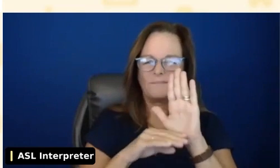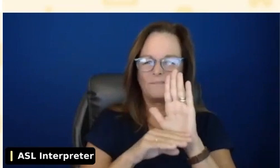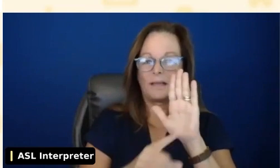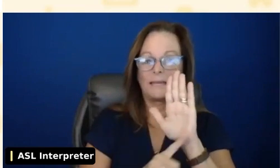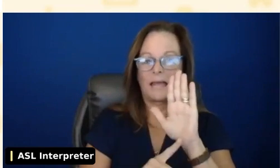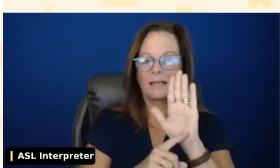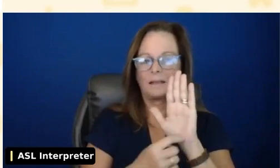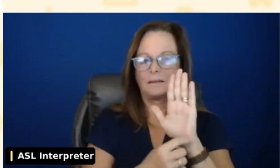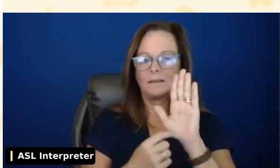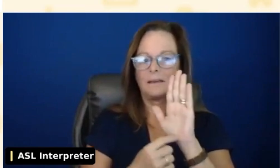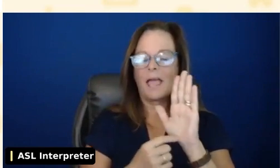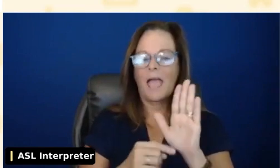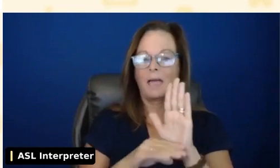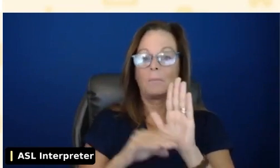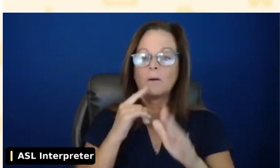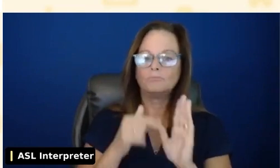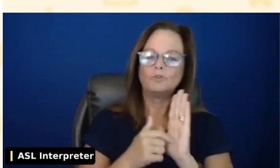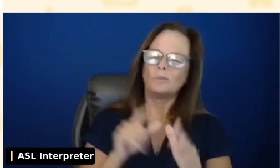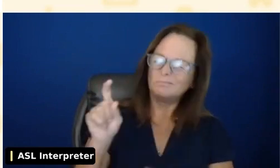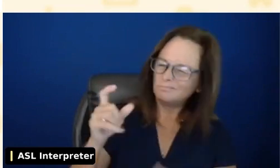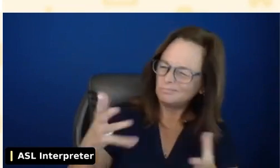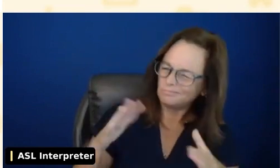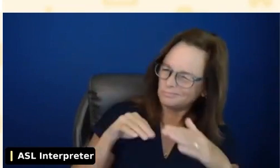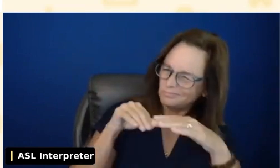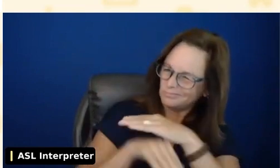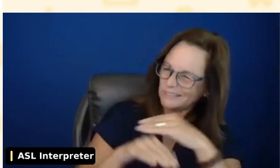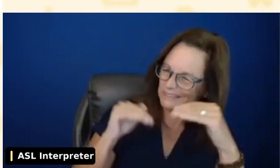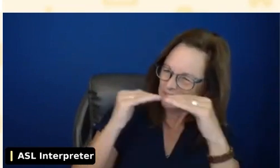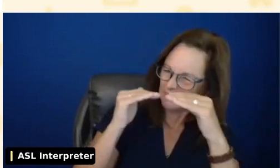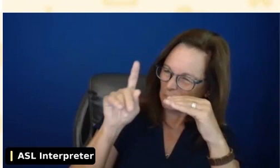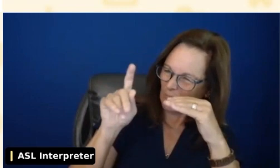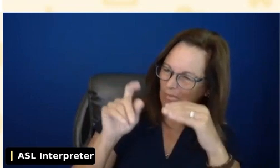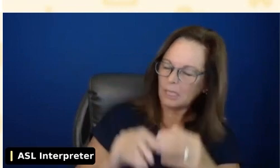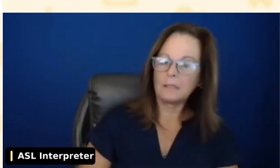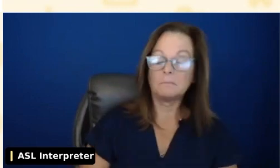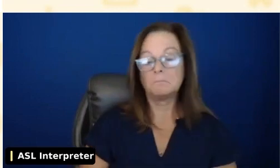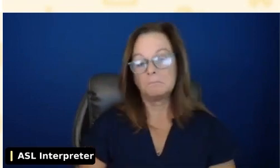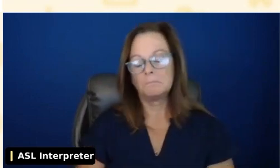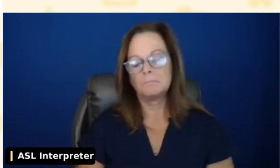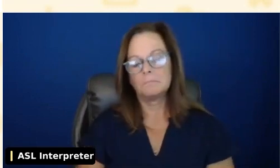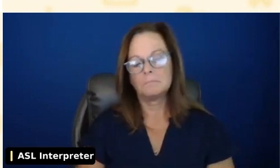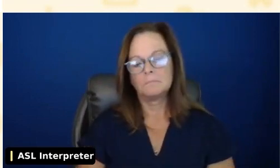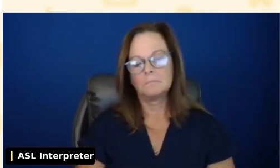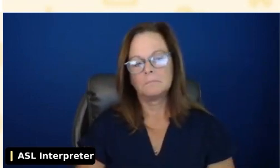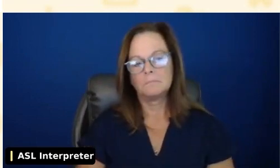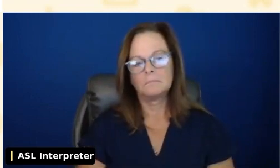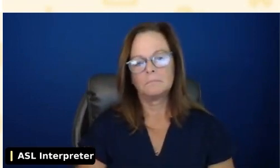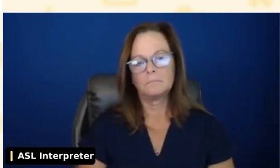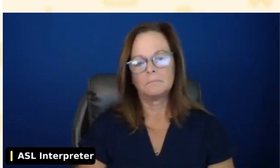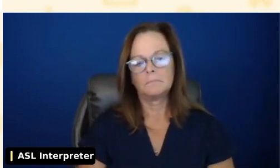Entonces, ¿hay algo que me ayudará a hacer parte del trabajo pesado?